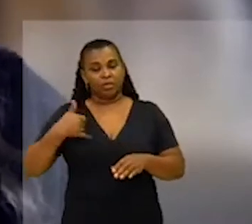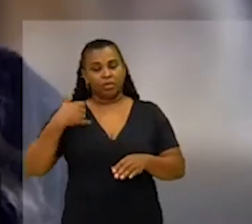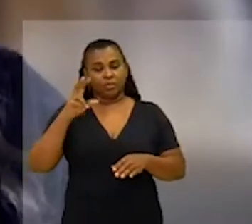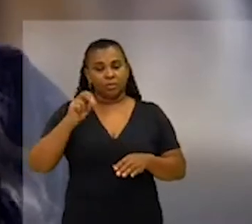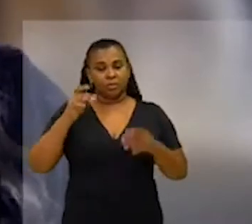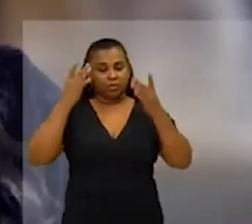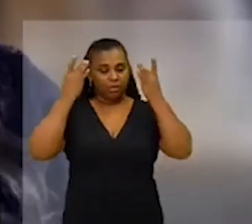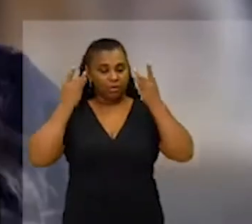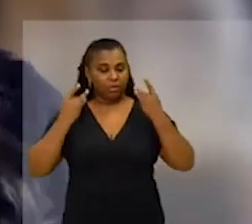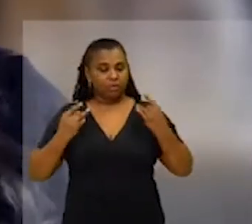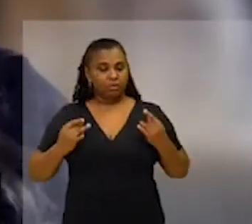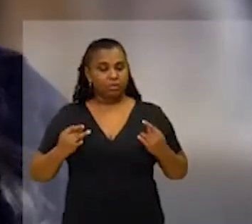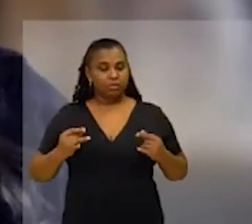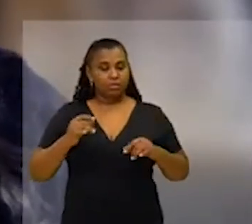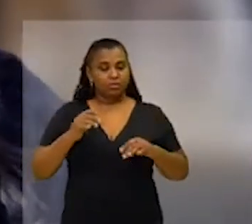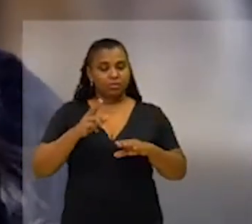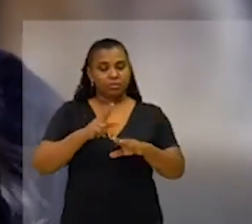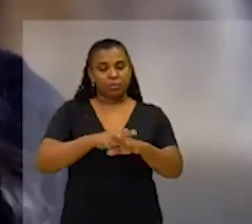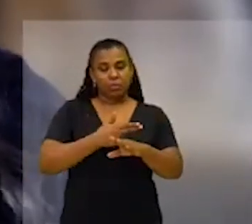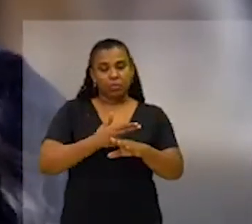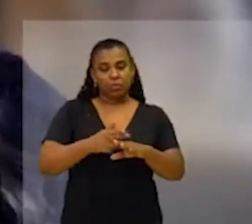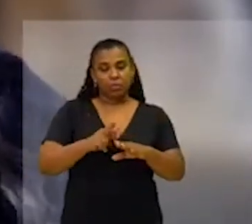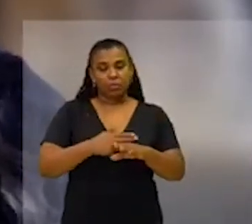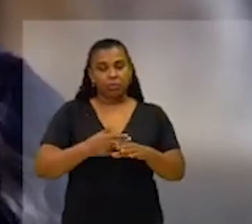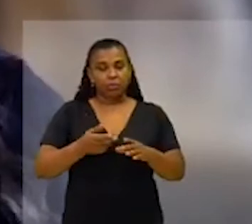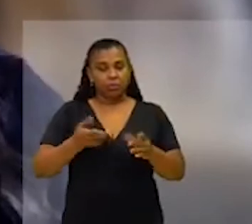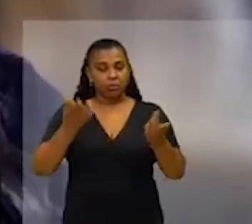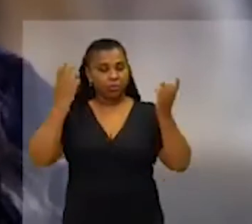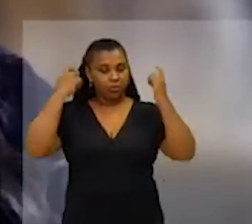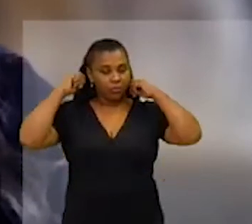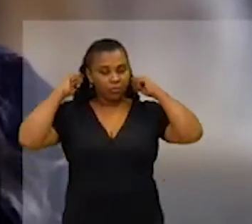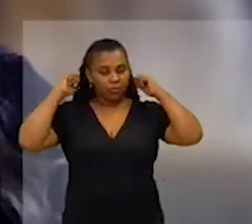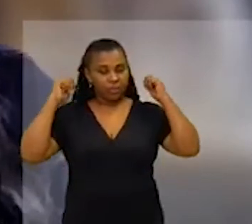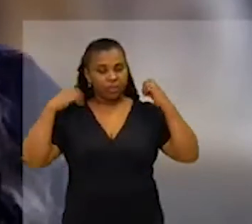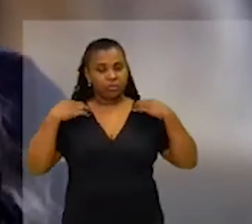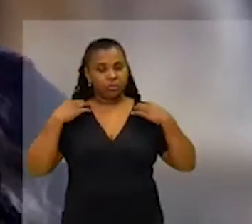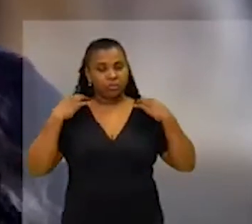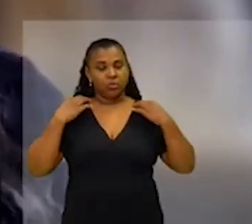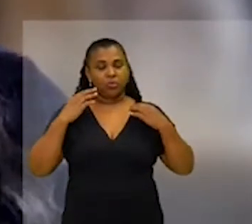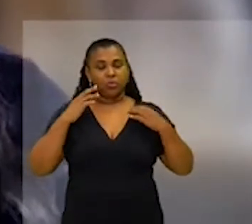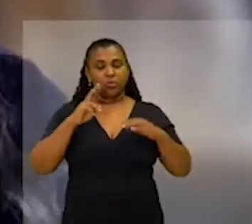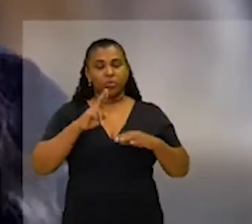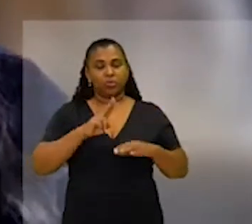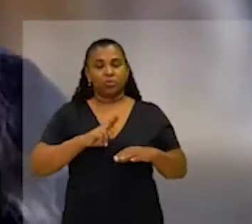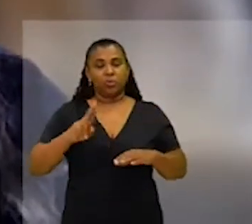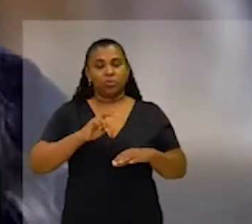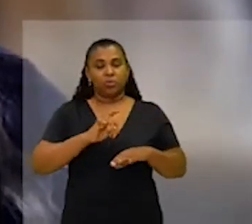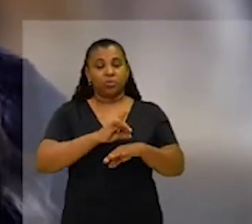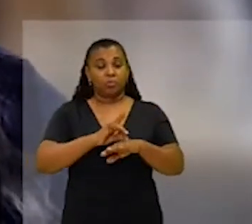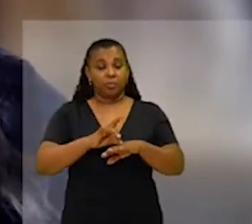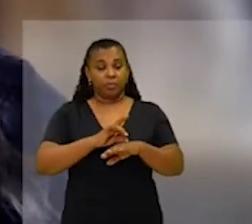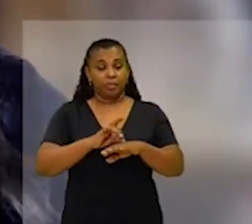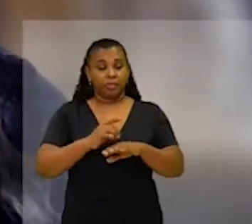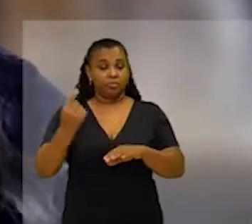e castanhos estão agora semipreso Estou vestindo uma camisa preta no fundo tá de modo de focado ou